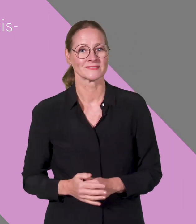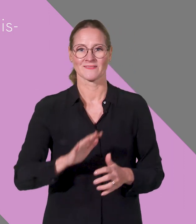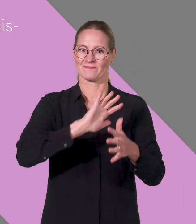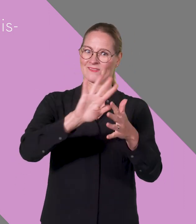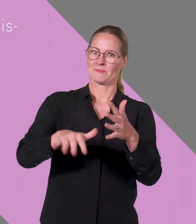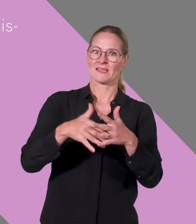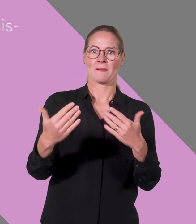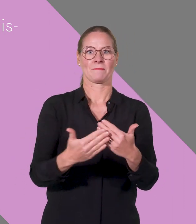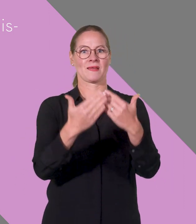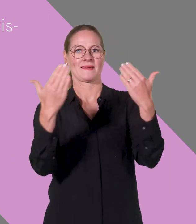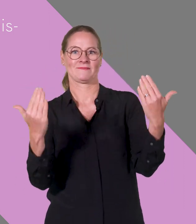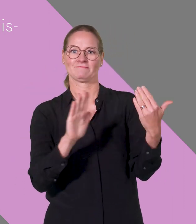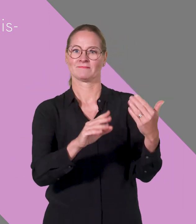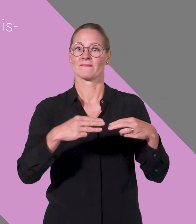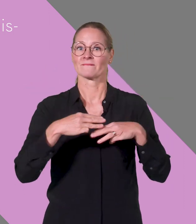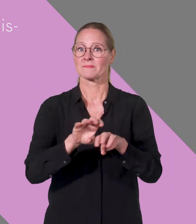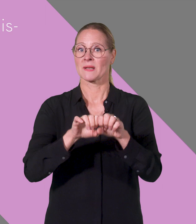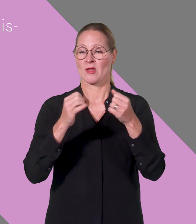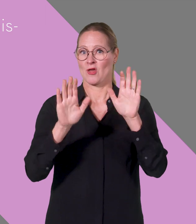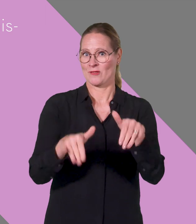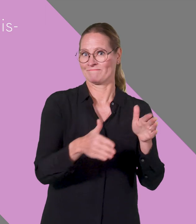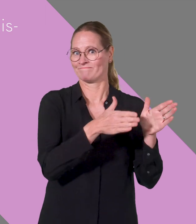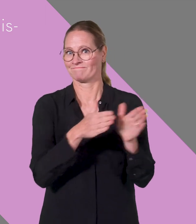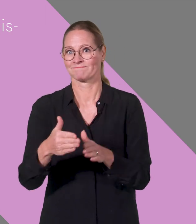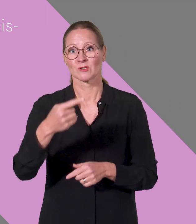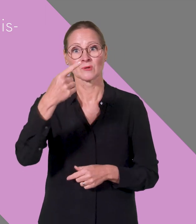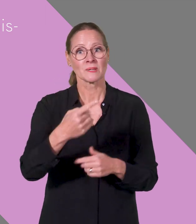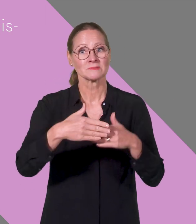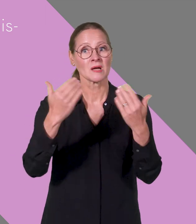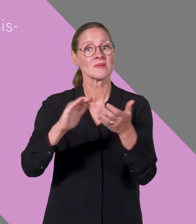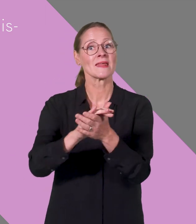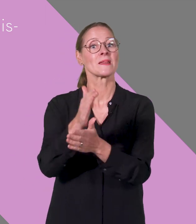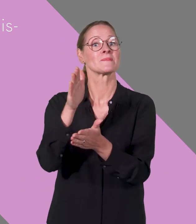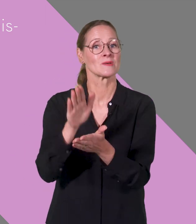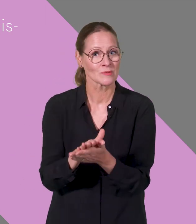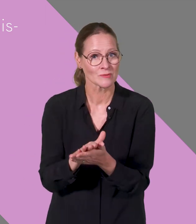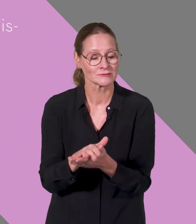Viittomakielen päivän webinaari järjestettiin 10.2.2023.